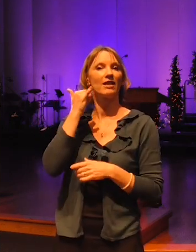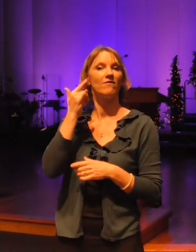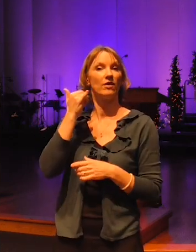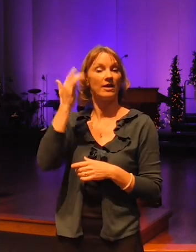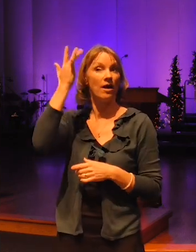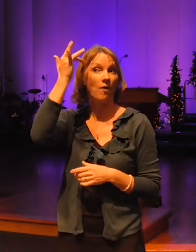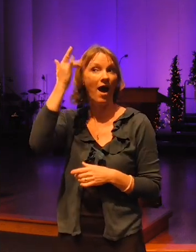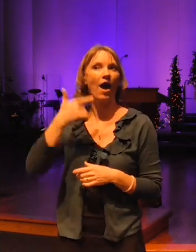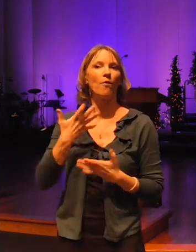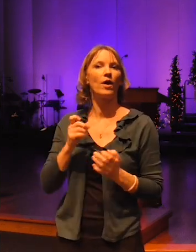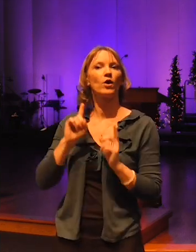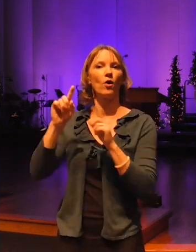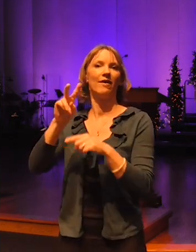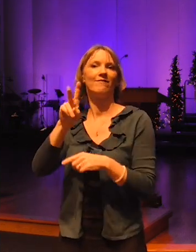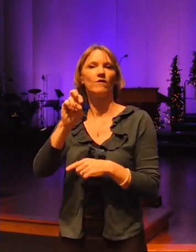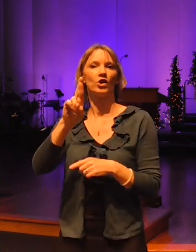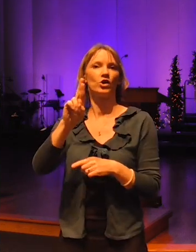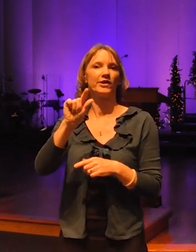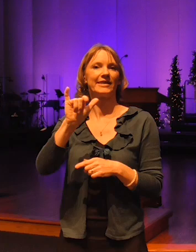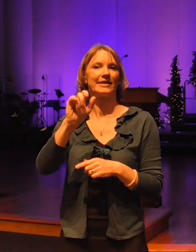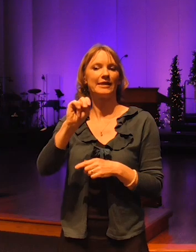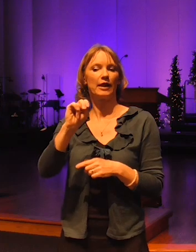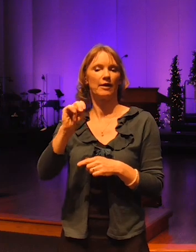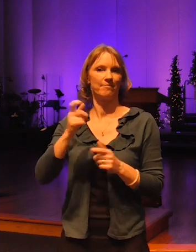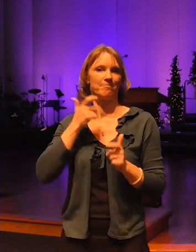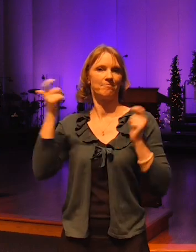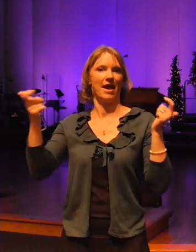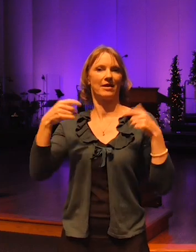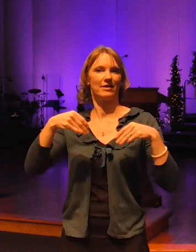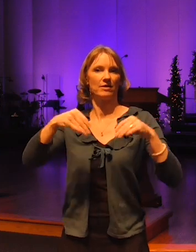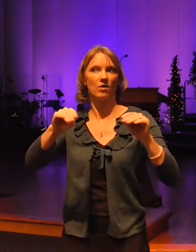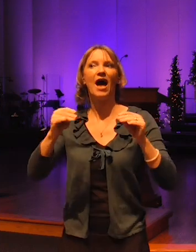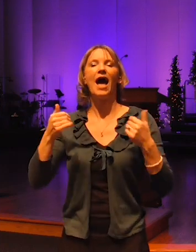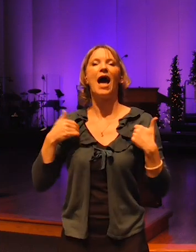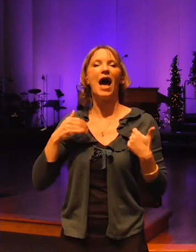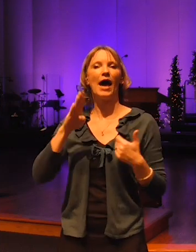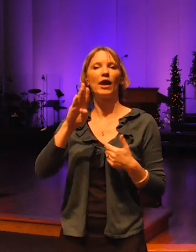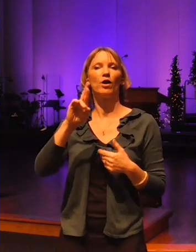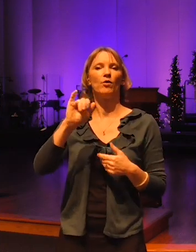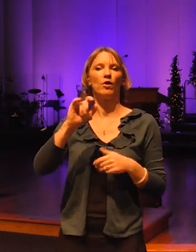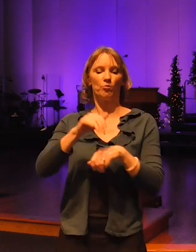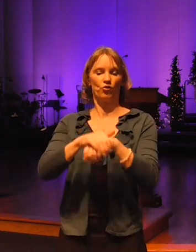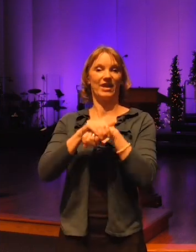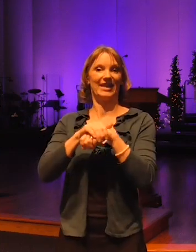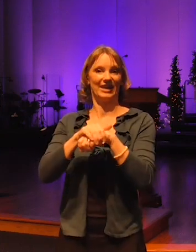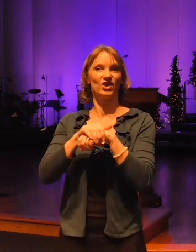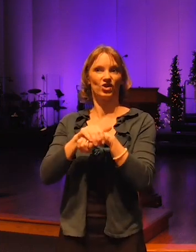tienda Virgin donde tenían esos CD importados británicos que solo yo escucho porque